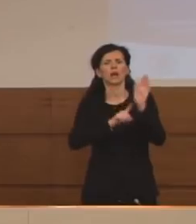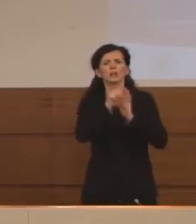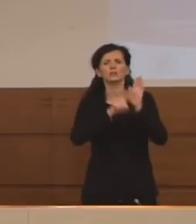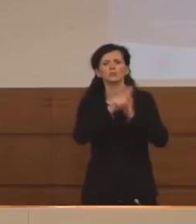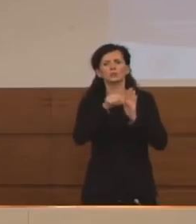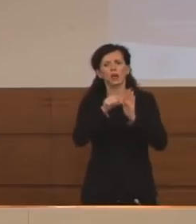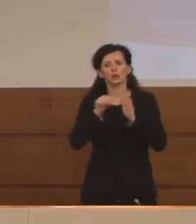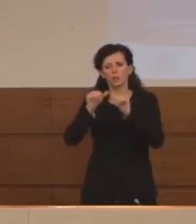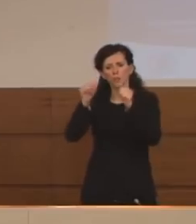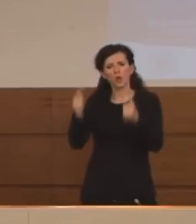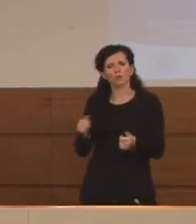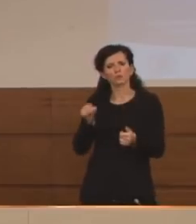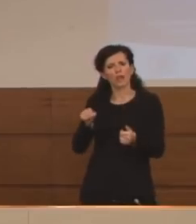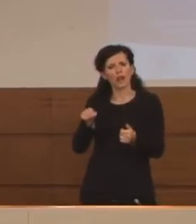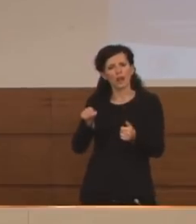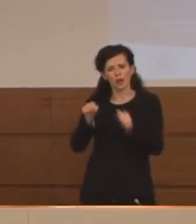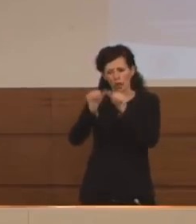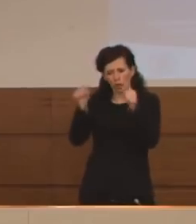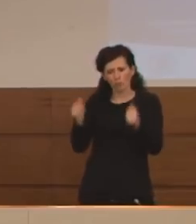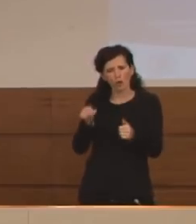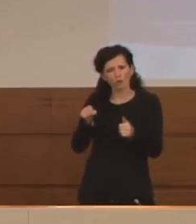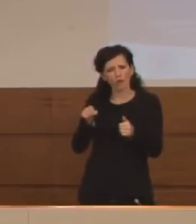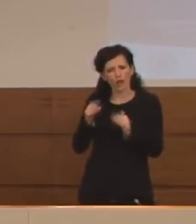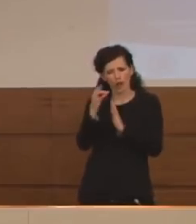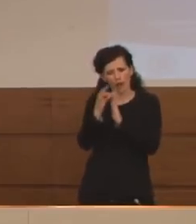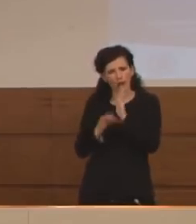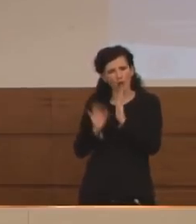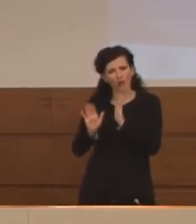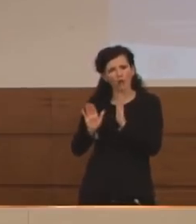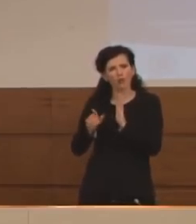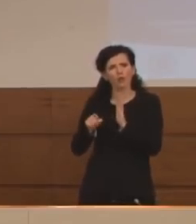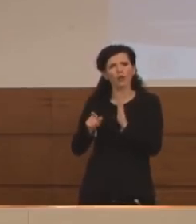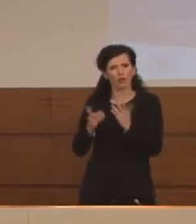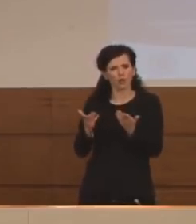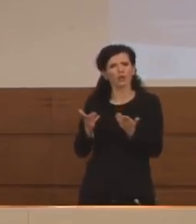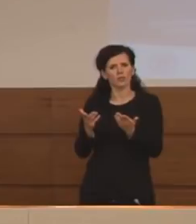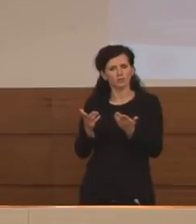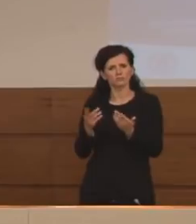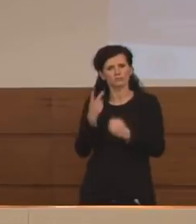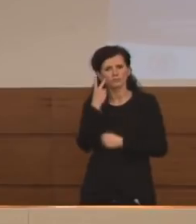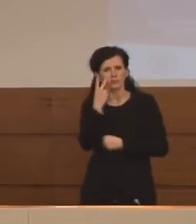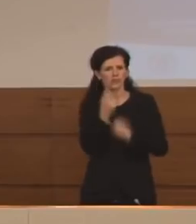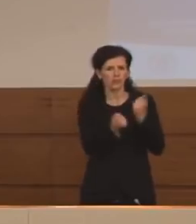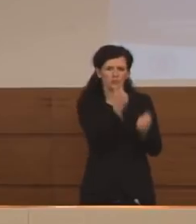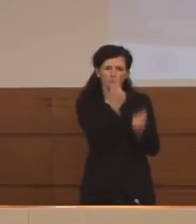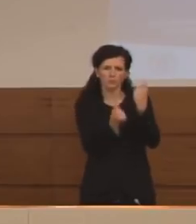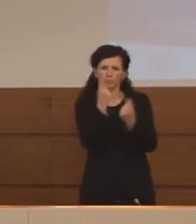come questo modello fosse in grado di predire la diminuzione dei casi non capisco...